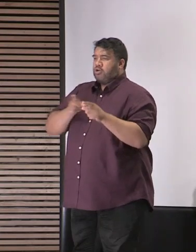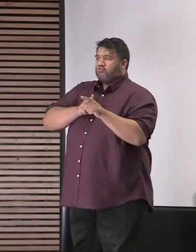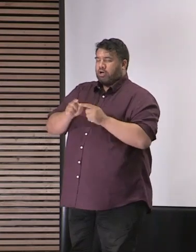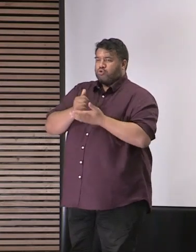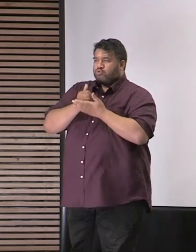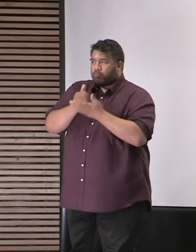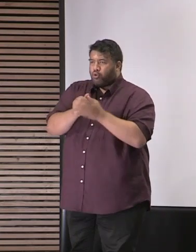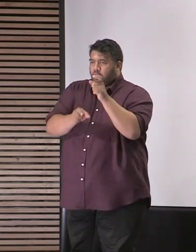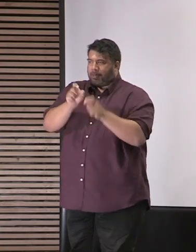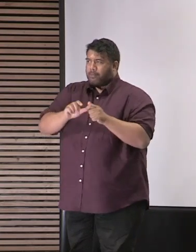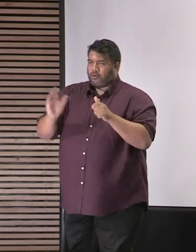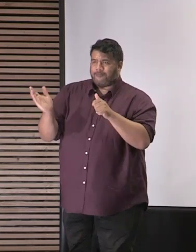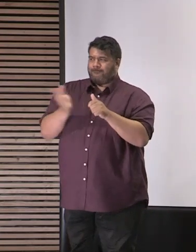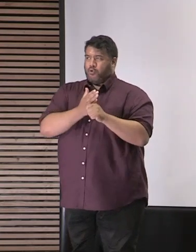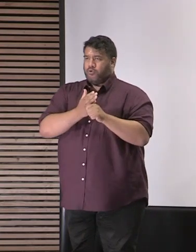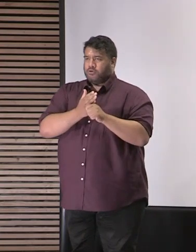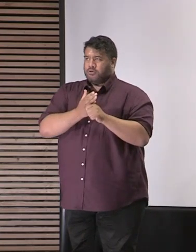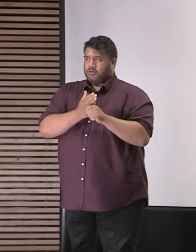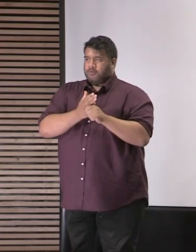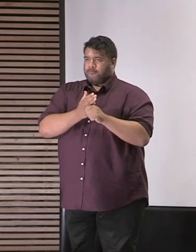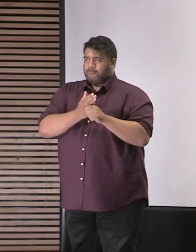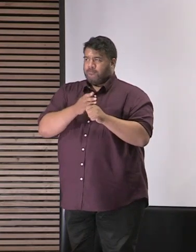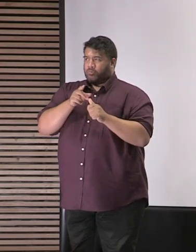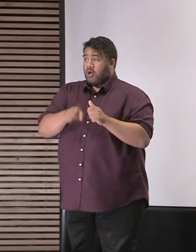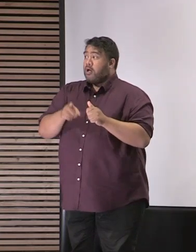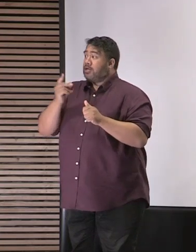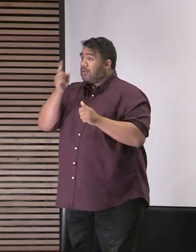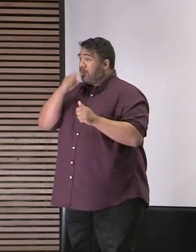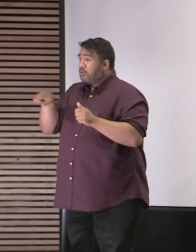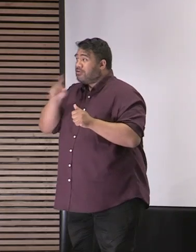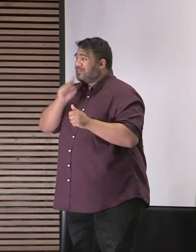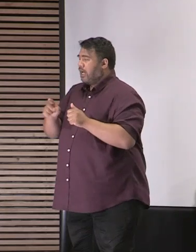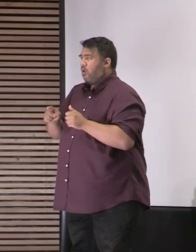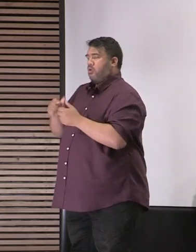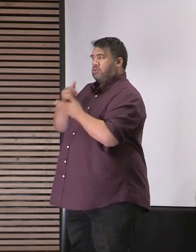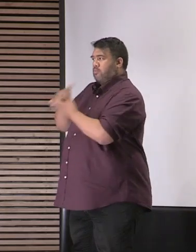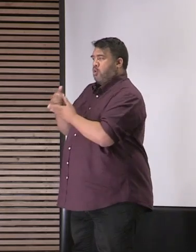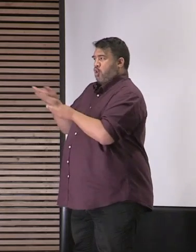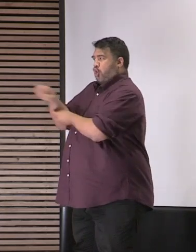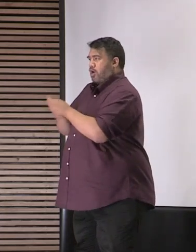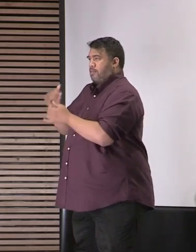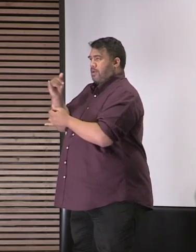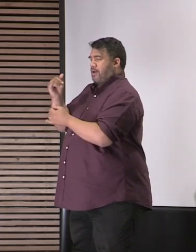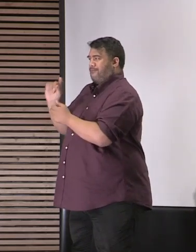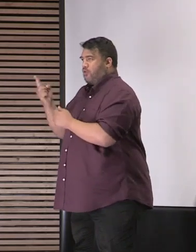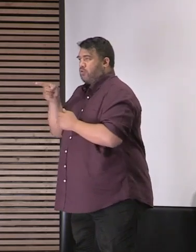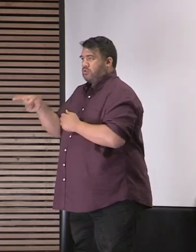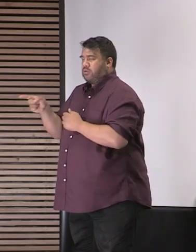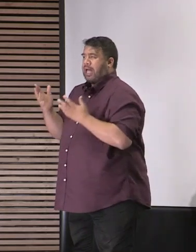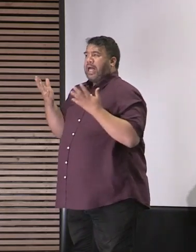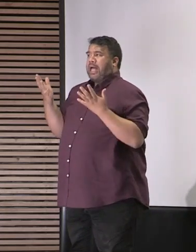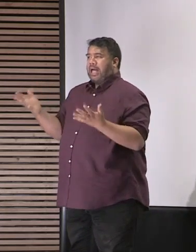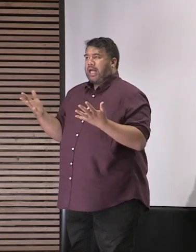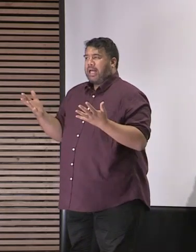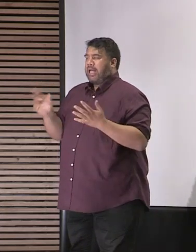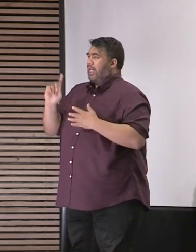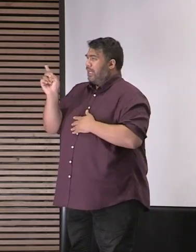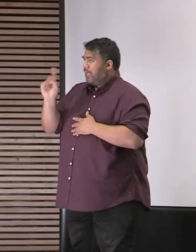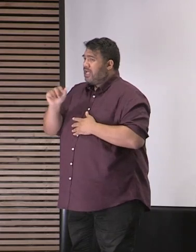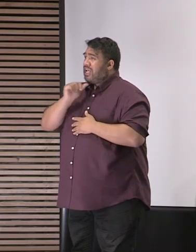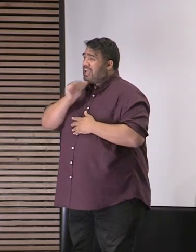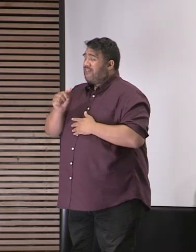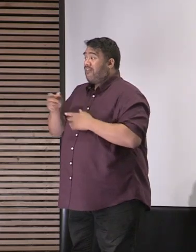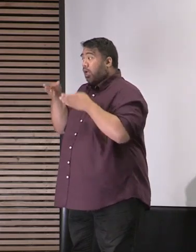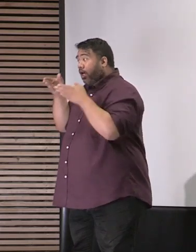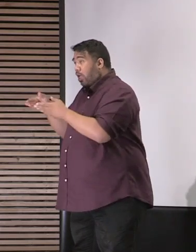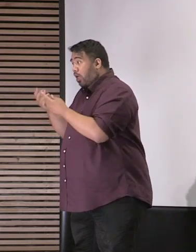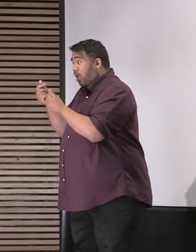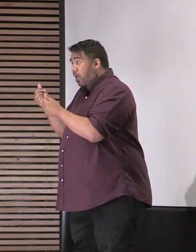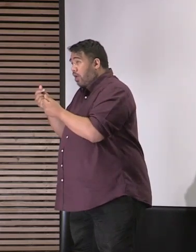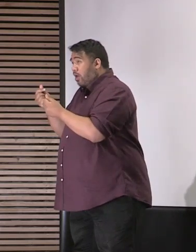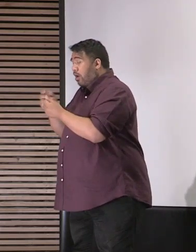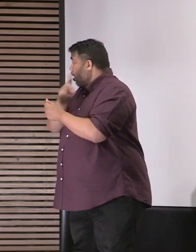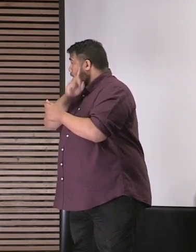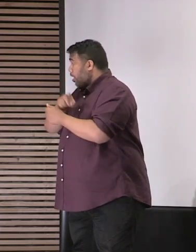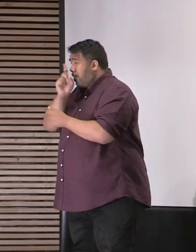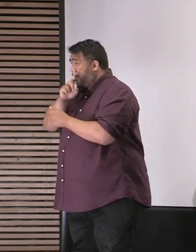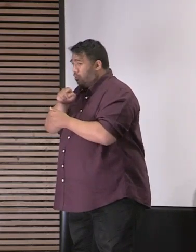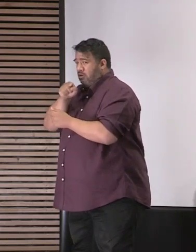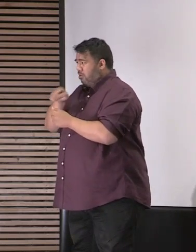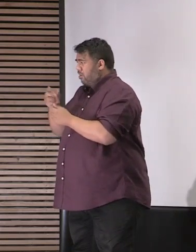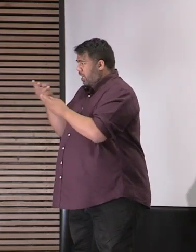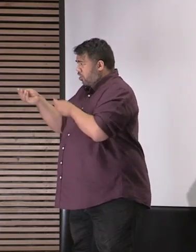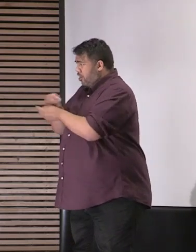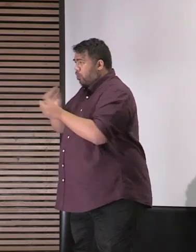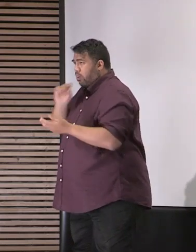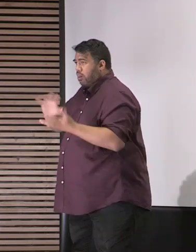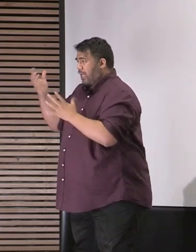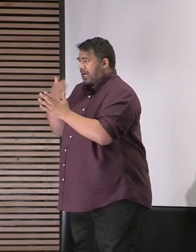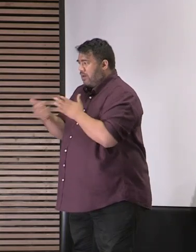nuevamente: no importa cuál sea